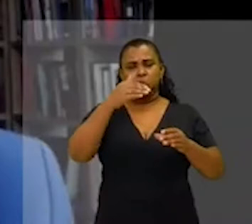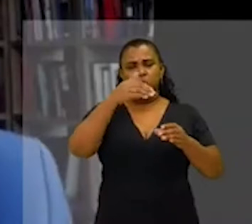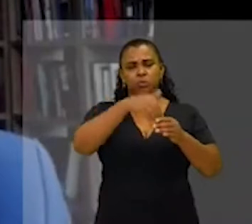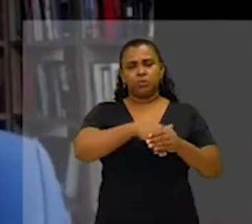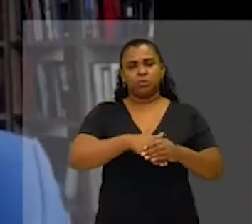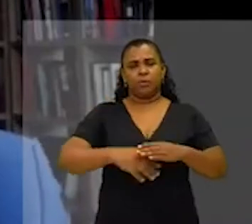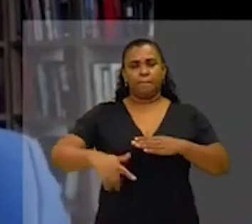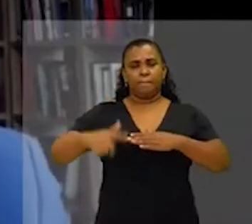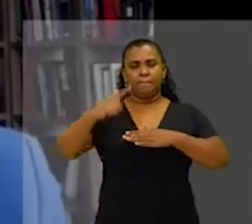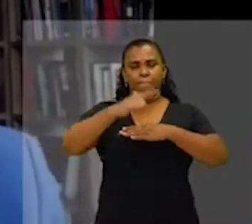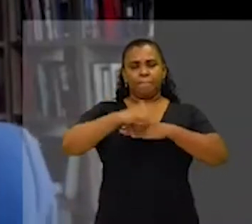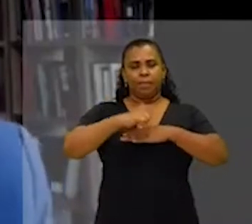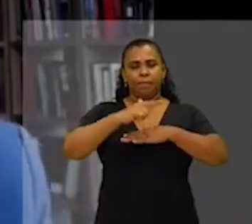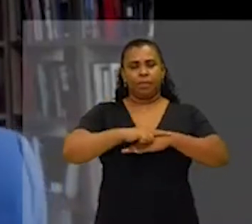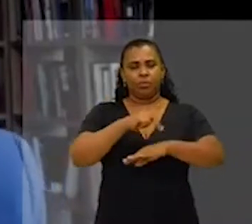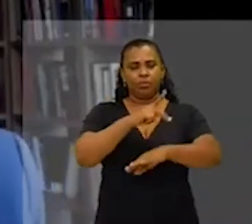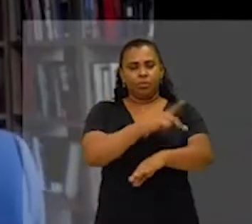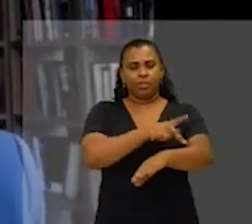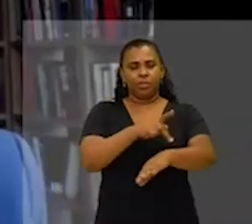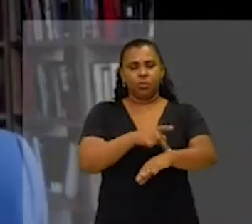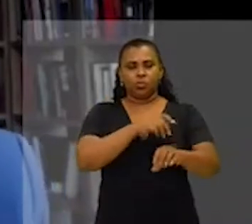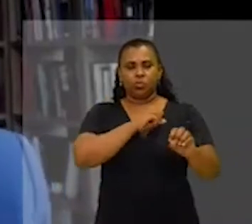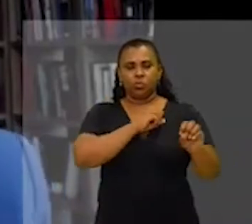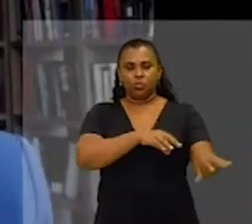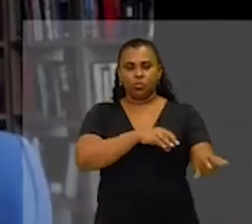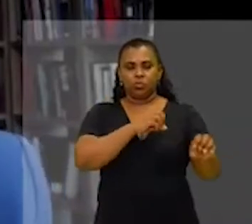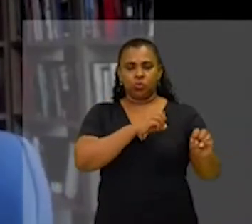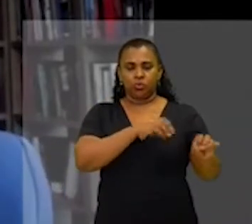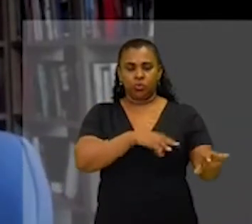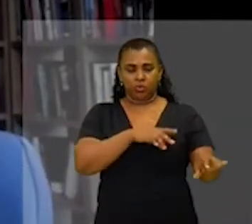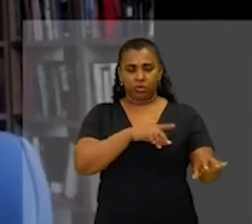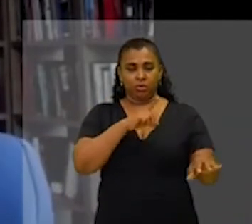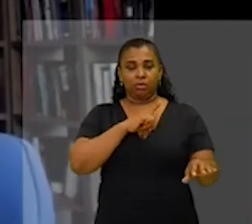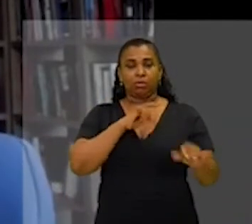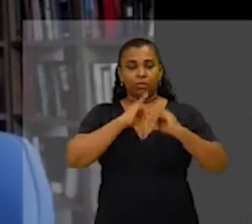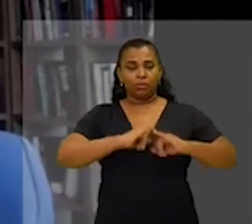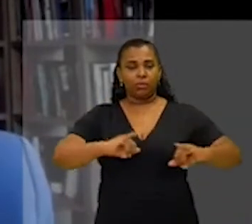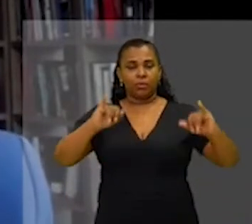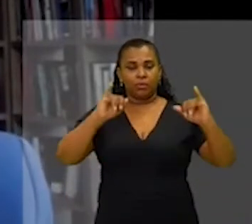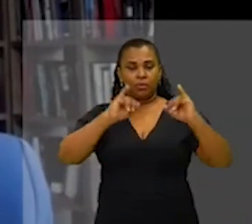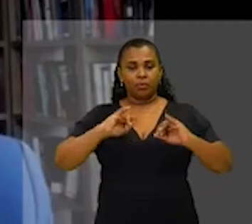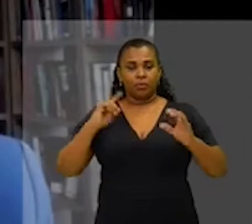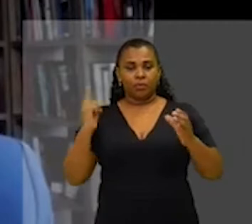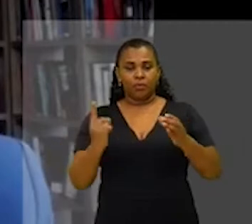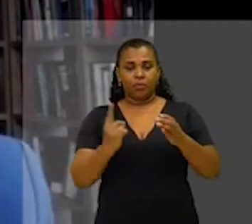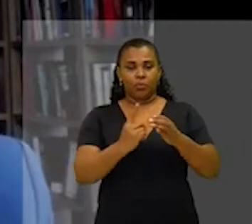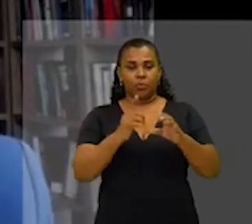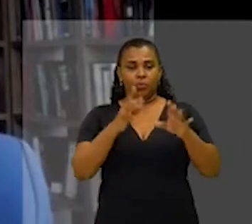pedagógico nós temos campanha falando de inclusão e visibilidade de mulheres de candidaturas de